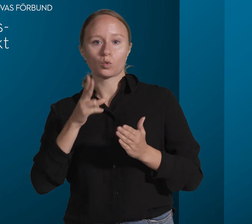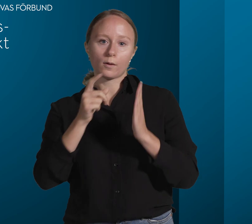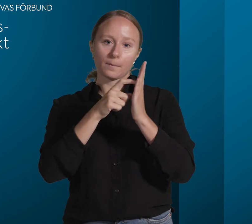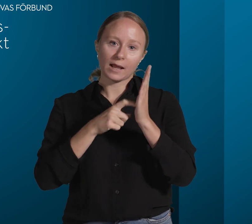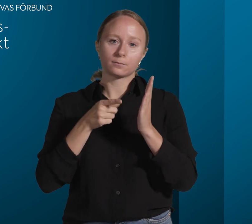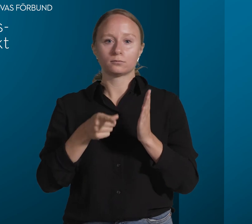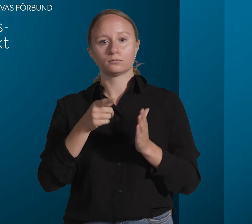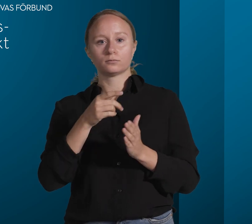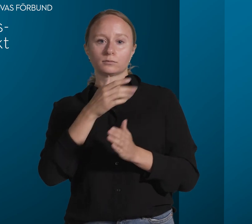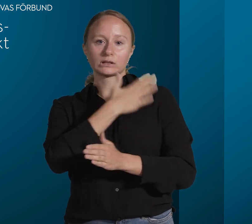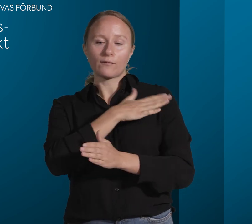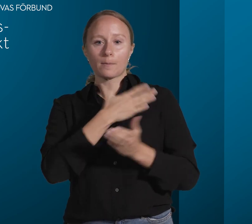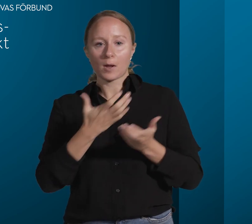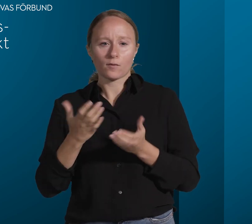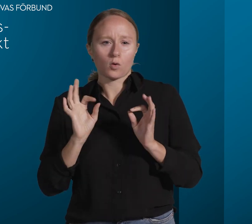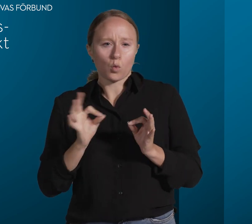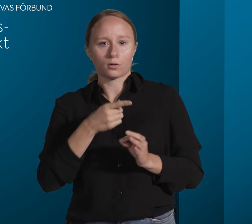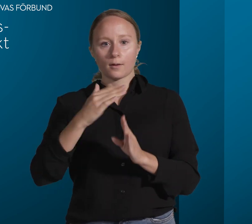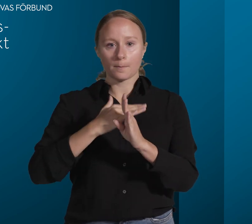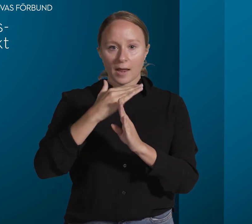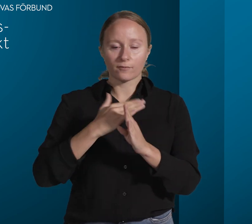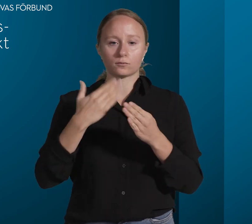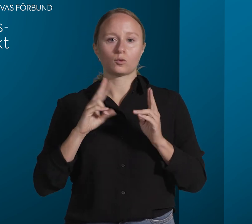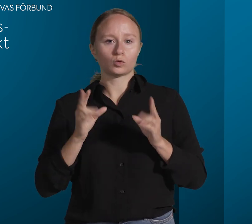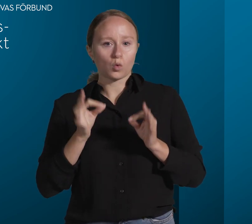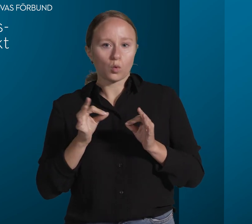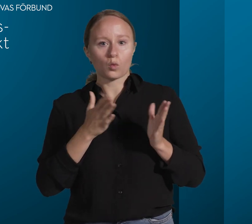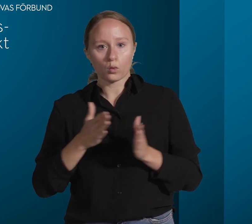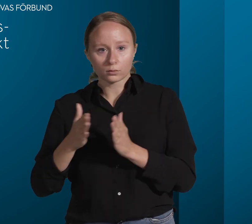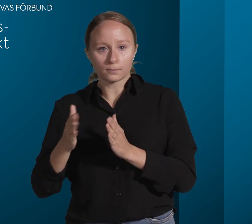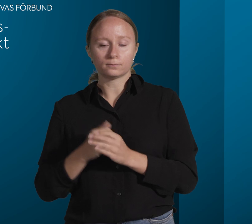principer för bedömning av servicebehov och organisering av service, -